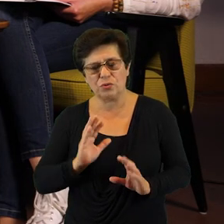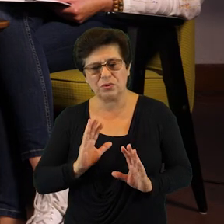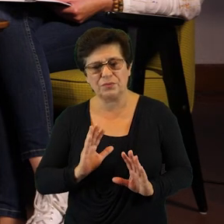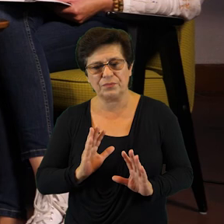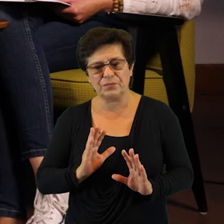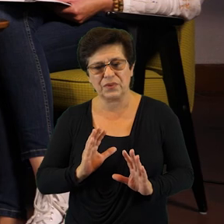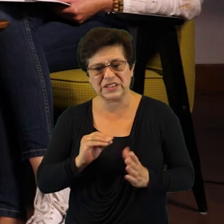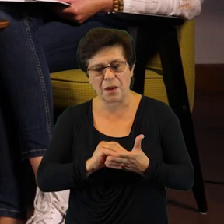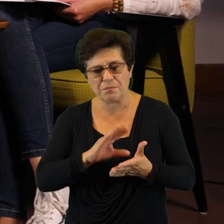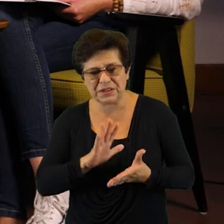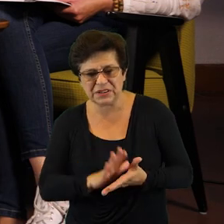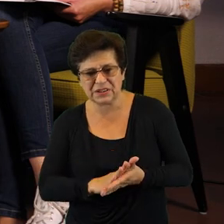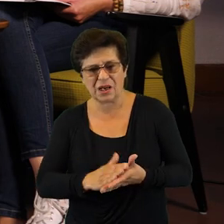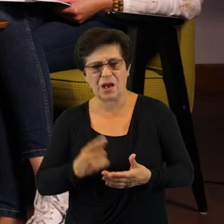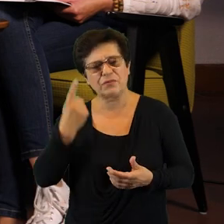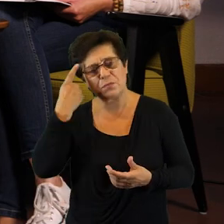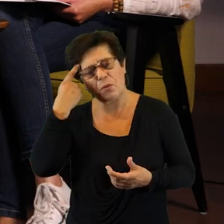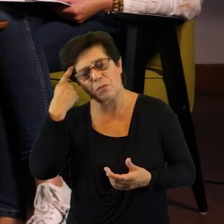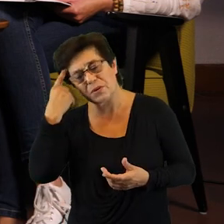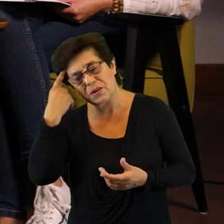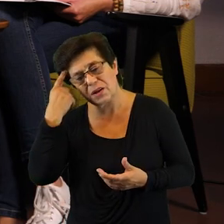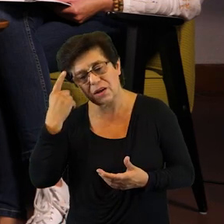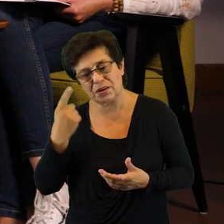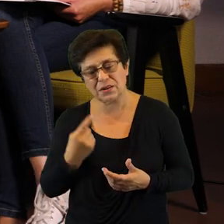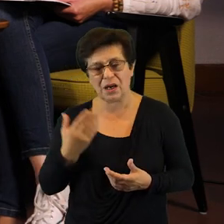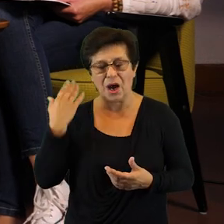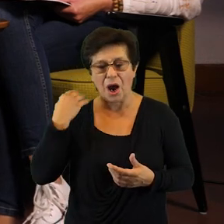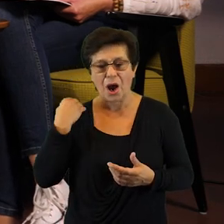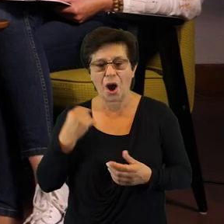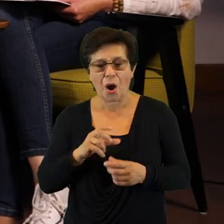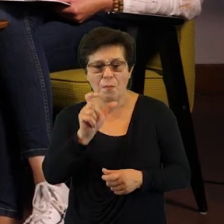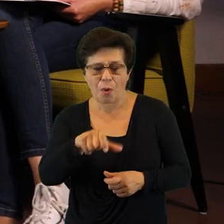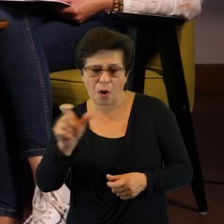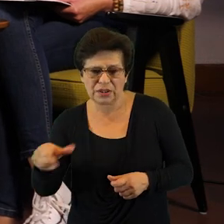zapiskach, wspomnieniach ówczesnych poetów 20-lecia międzywojennego,